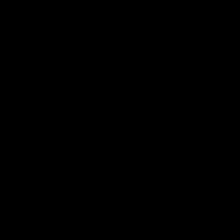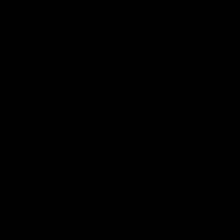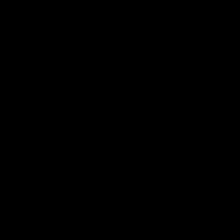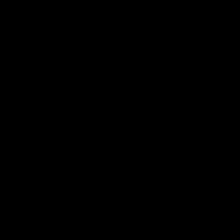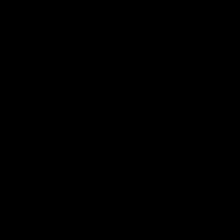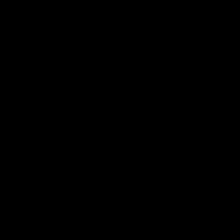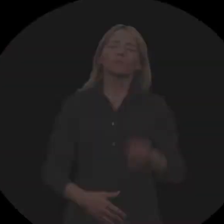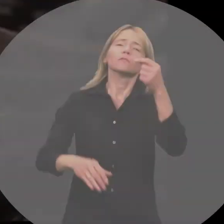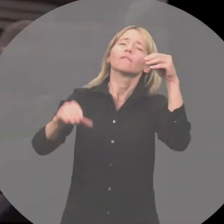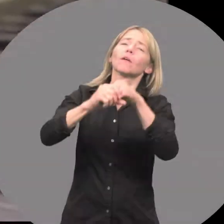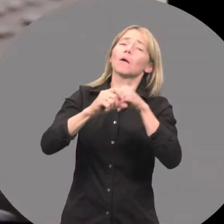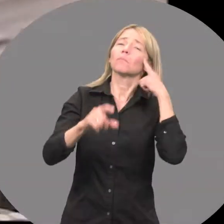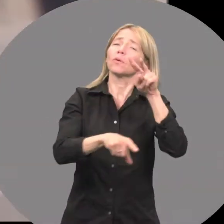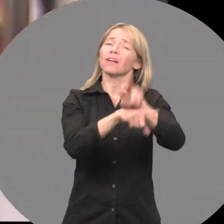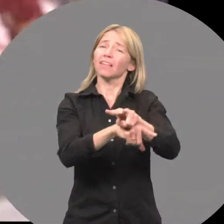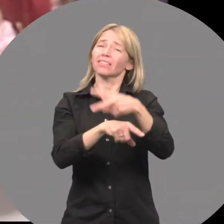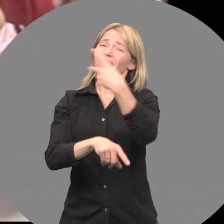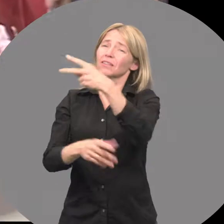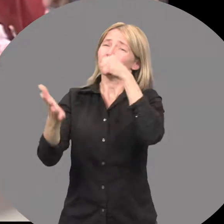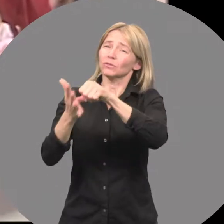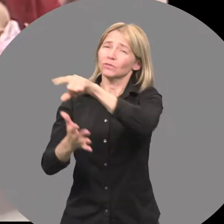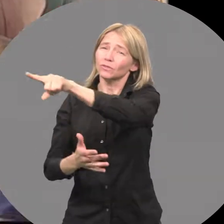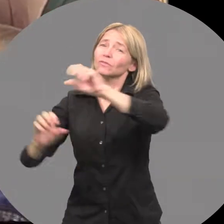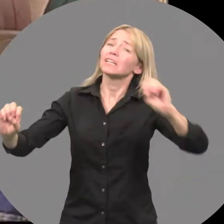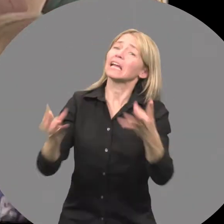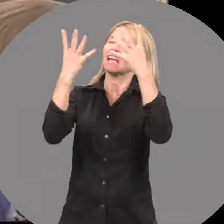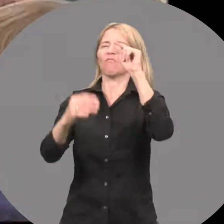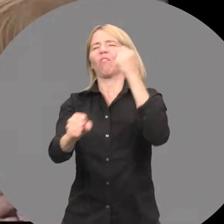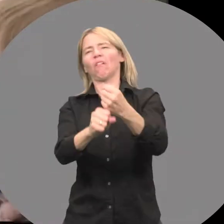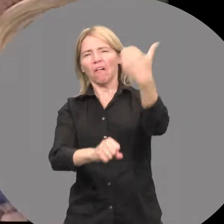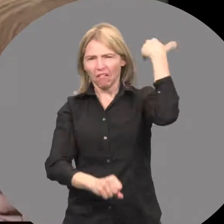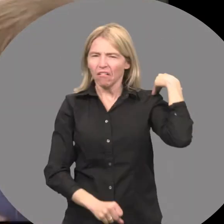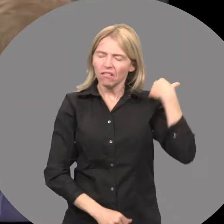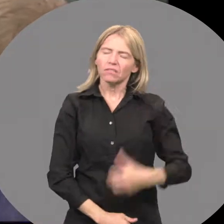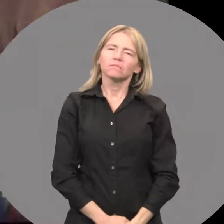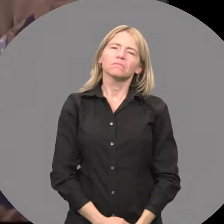[Chant] Neige ou pluie, me voici ... Vent ou grêle ...